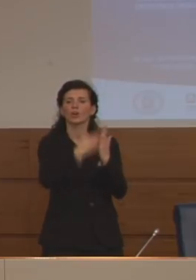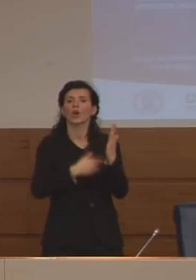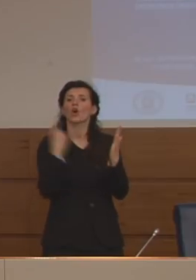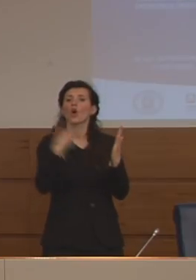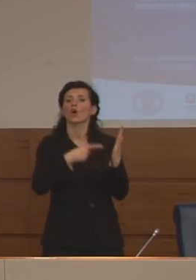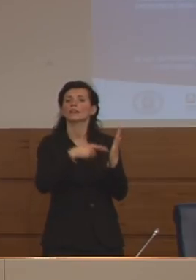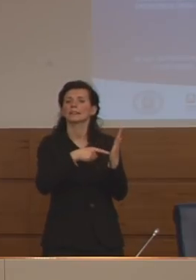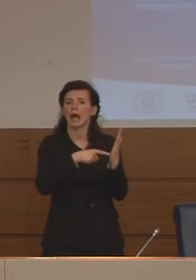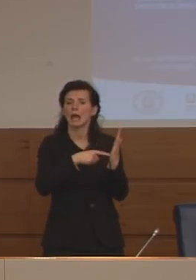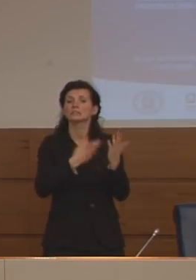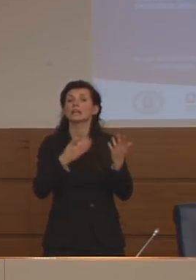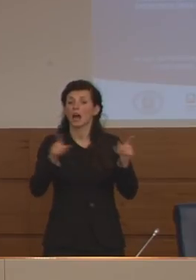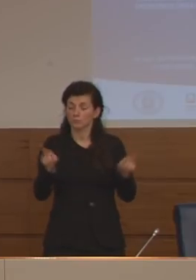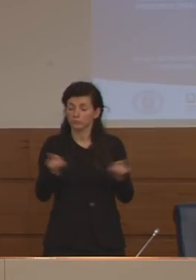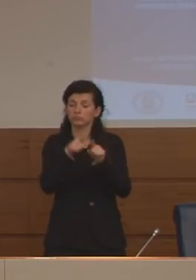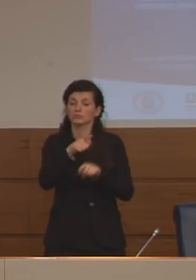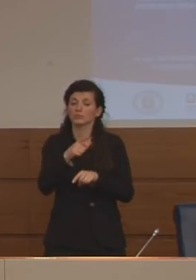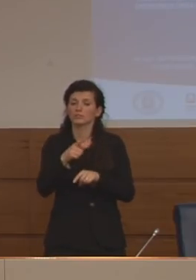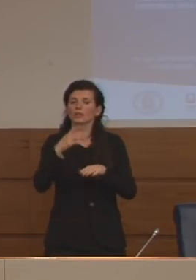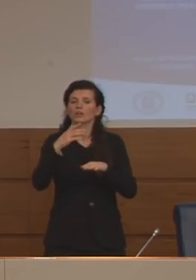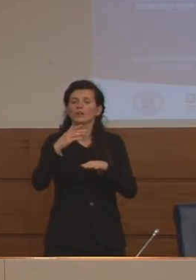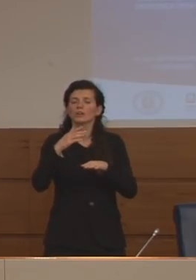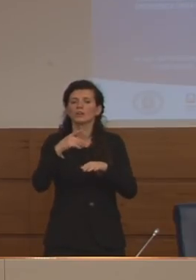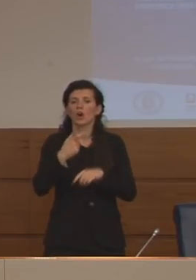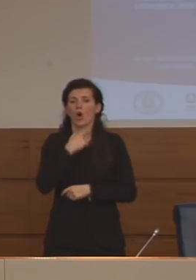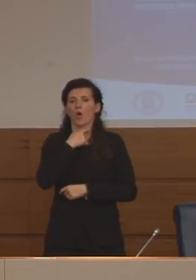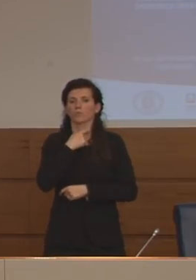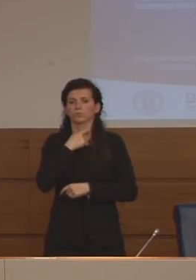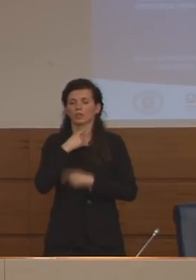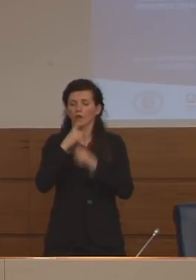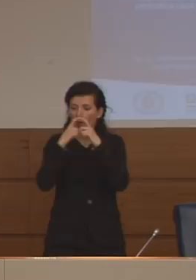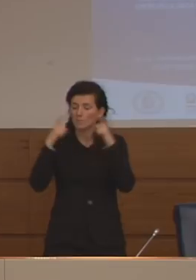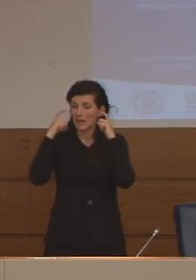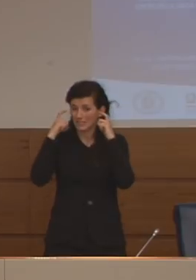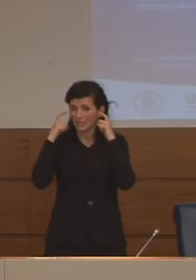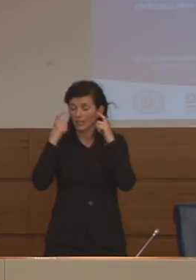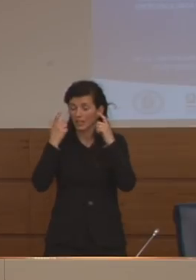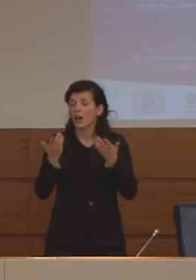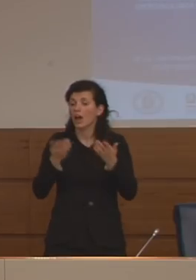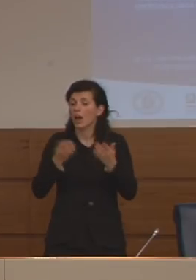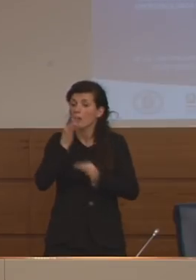Perché, immagino, che a questo punto ci sia la necessità maggiore per la popolazione,